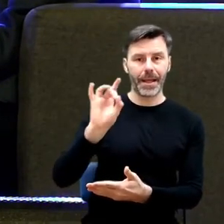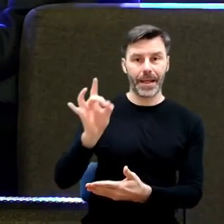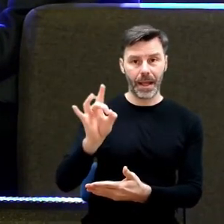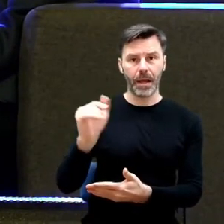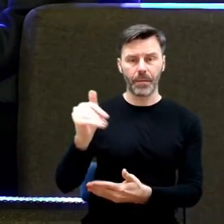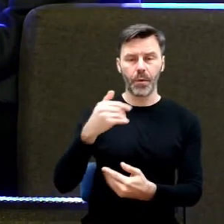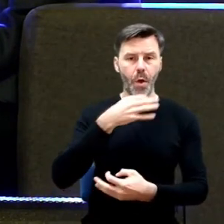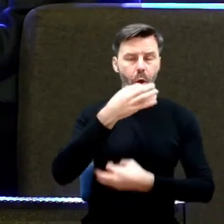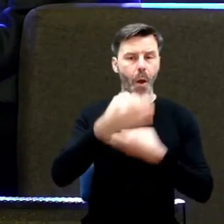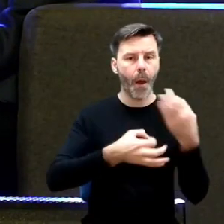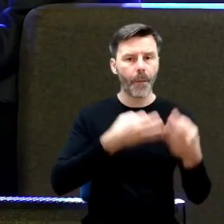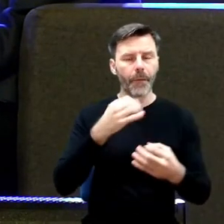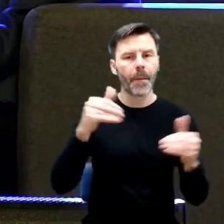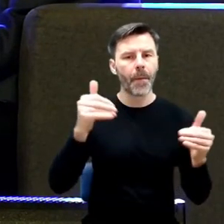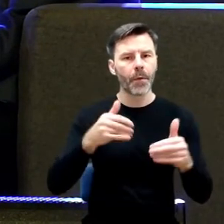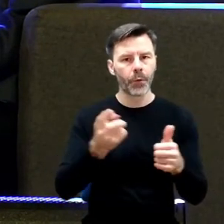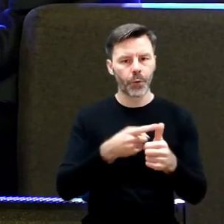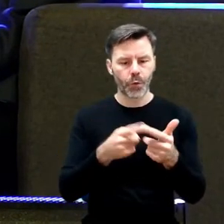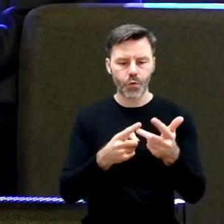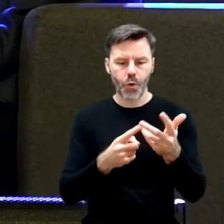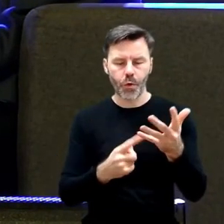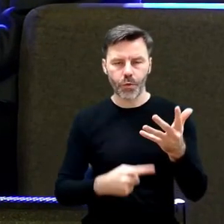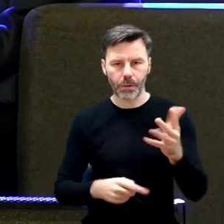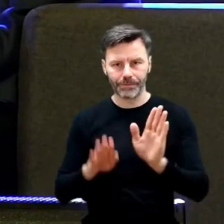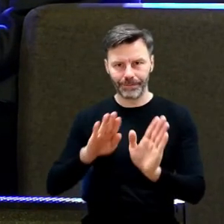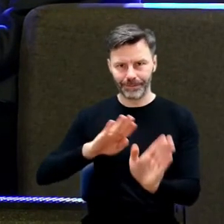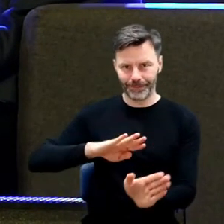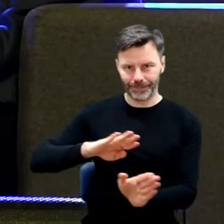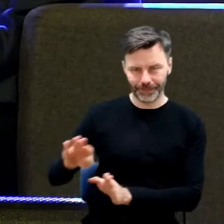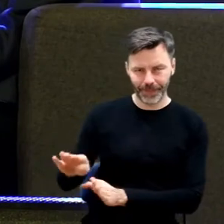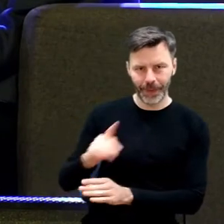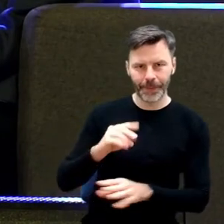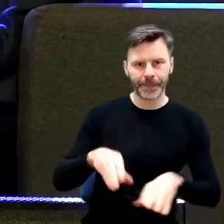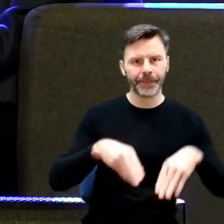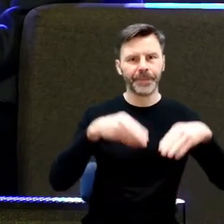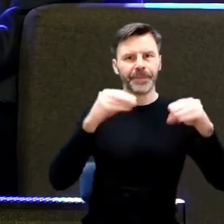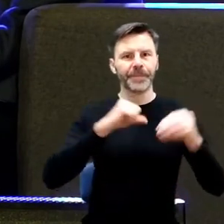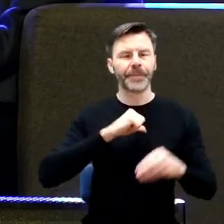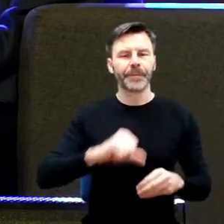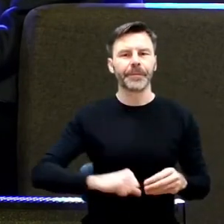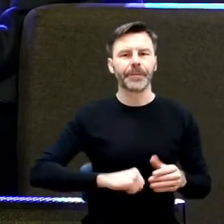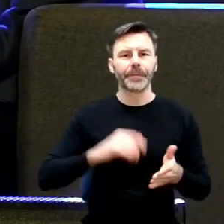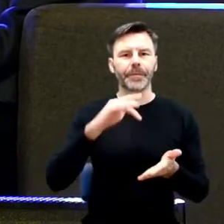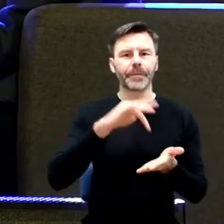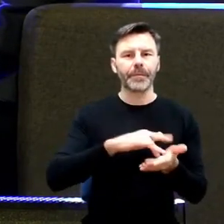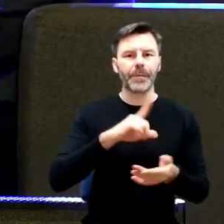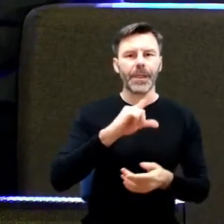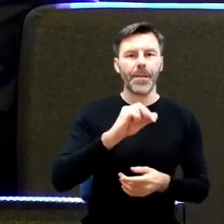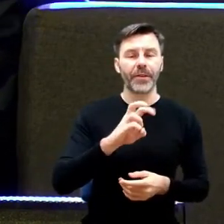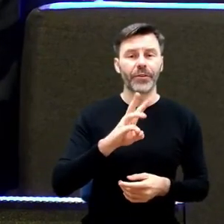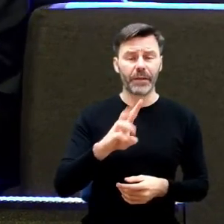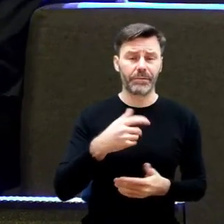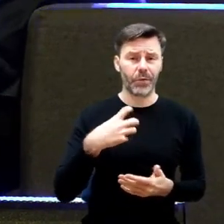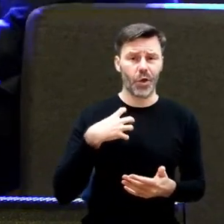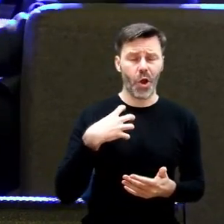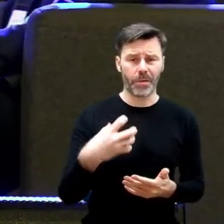Ale na początek oddałbym głos tutaj burmistrzowi Pleszewa, gospodarzowi, bo chciałbym Panie burmistrzu zapytać,